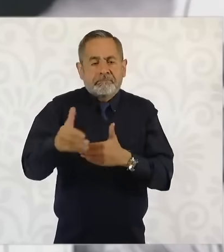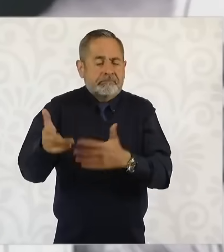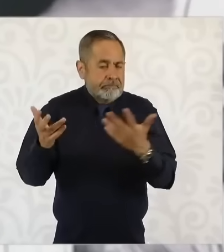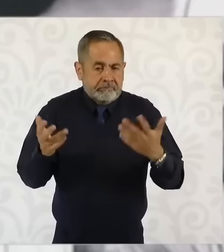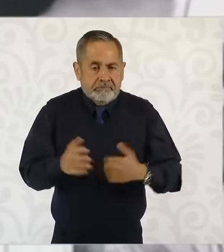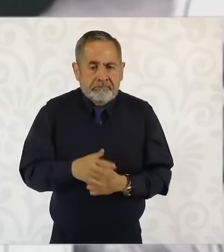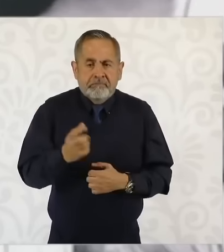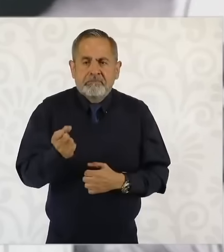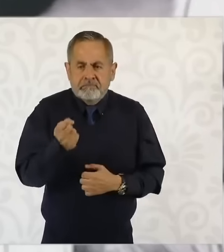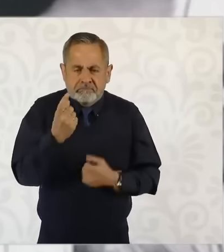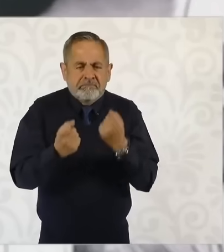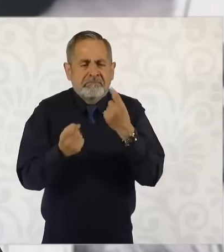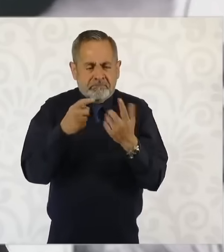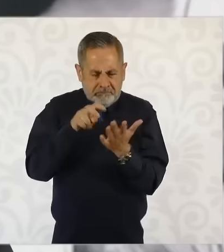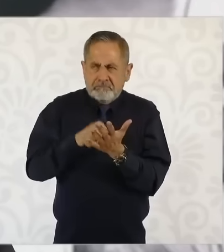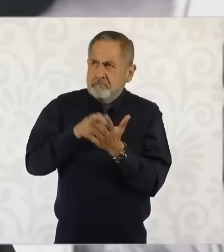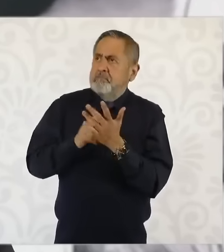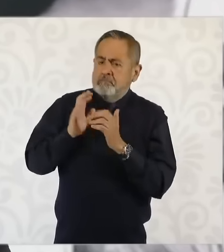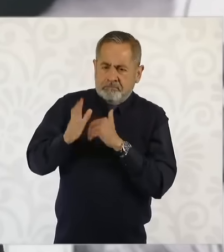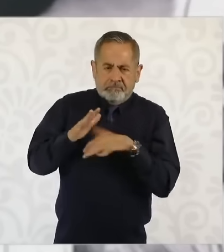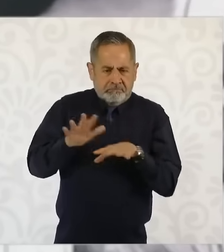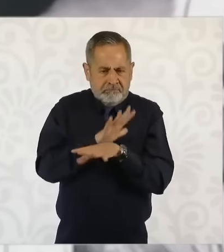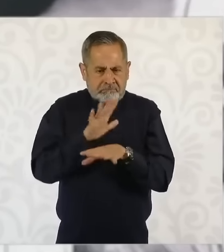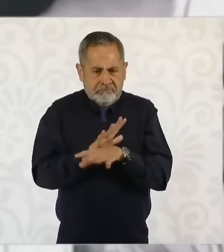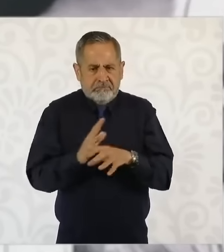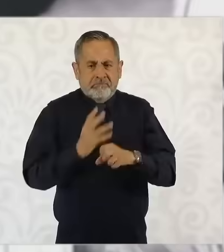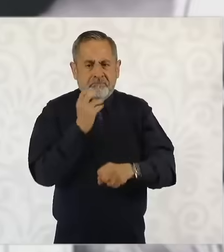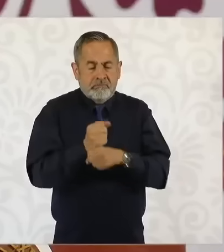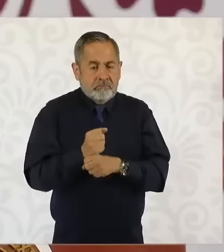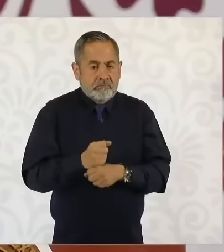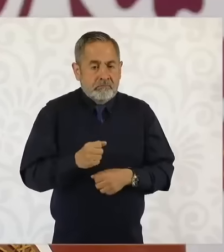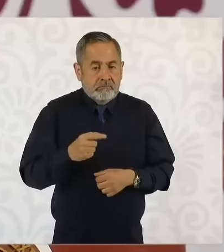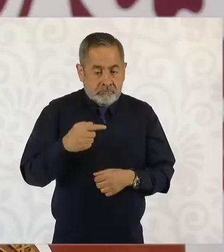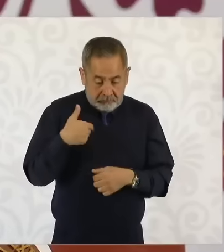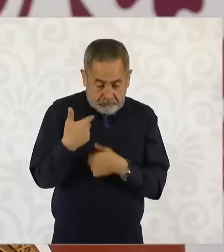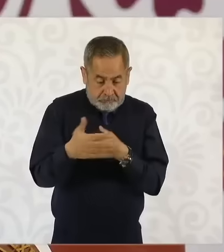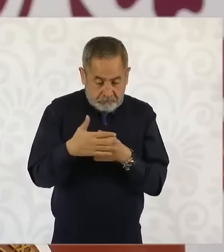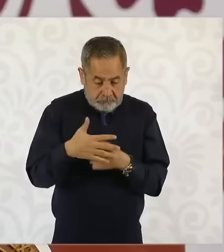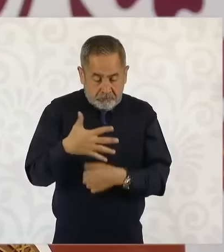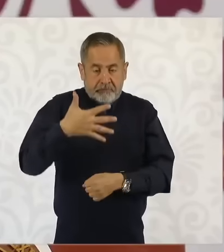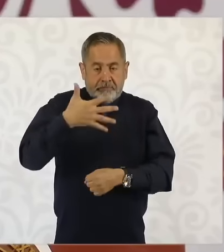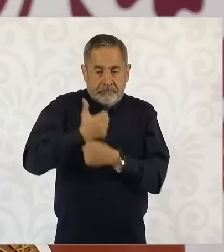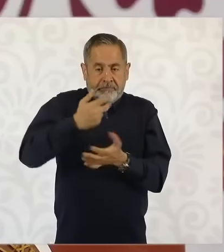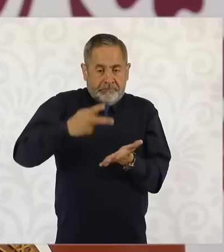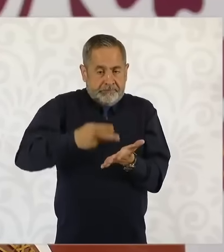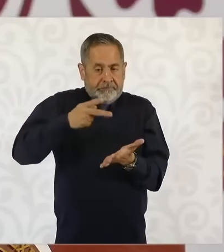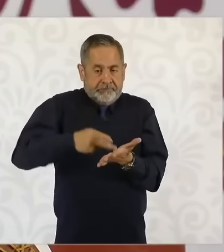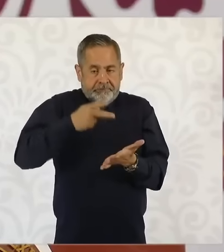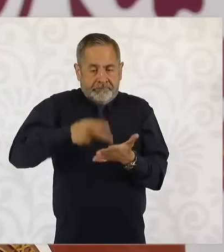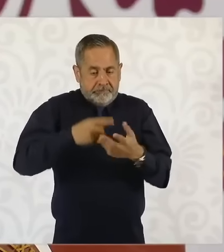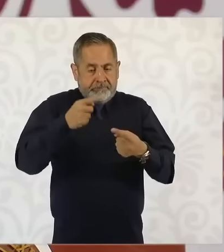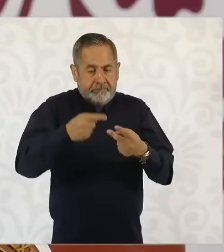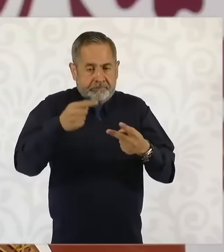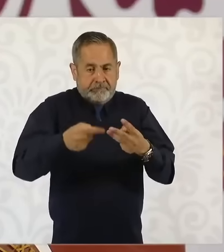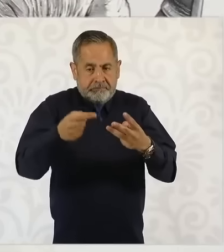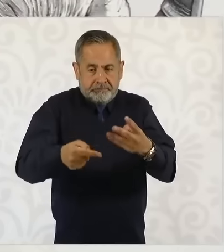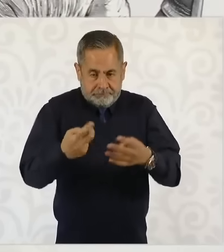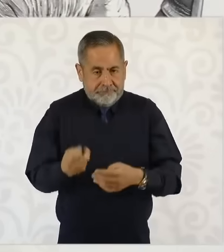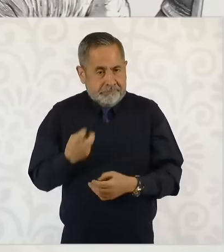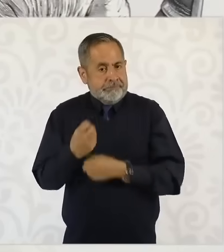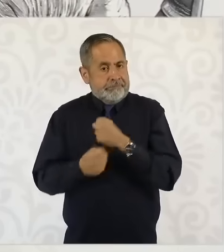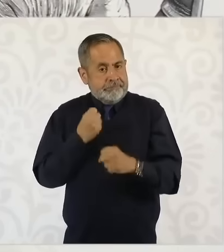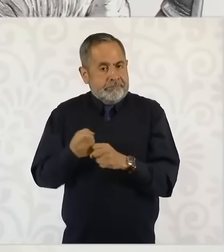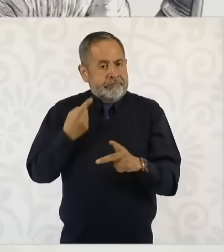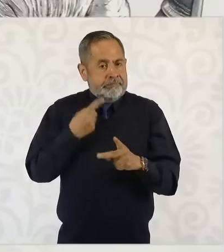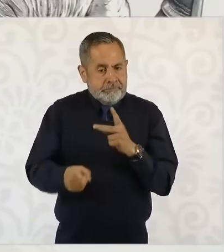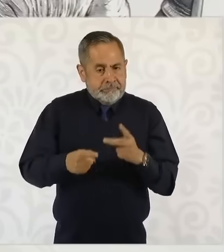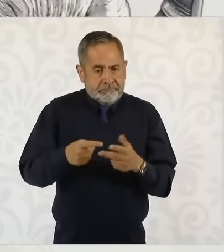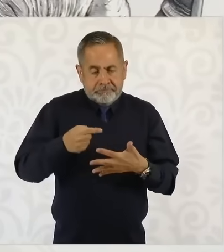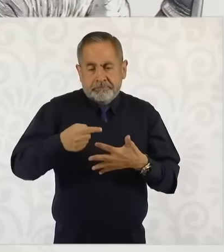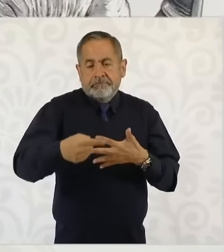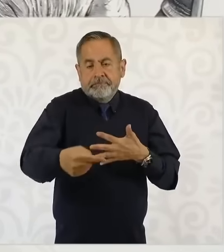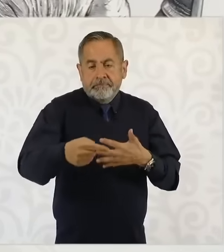se han puesto en práctica ya vamos a la quinta ronda este año empezó y tenemos que apresurar el